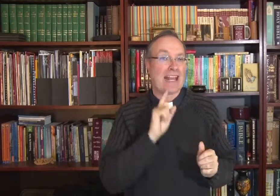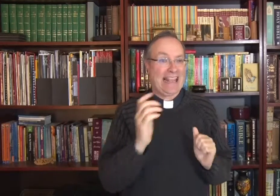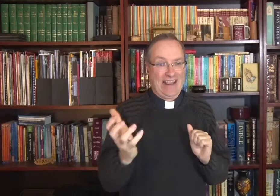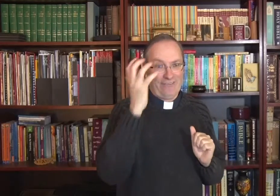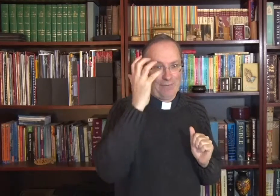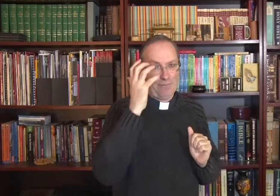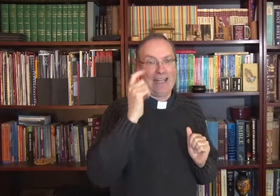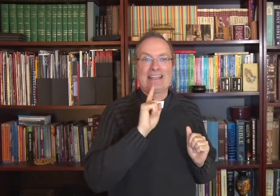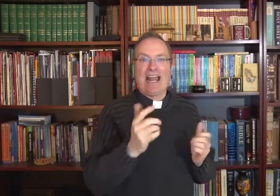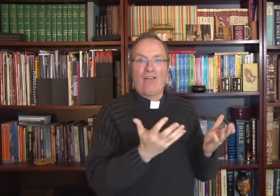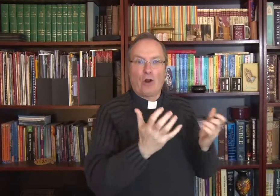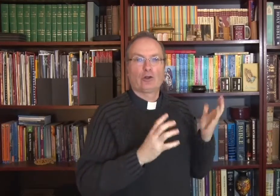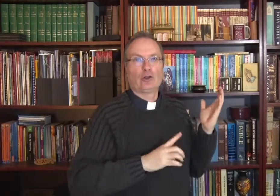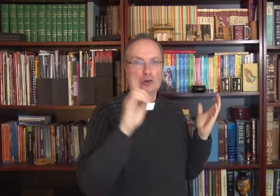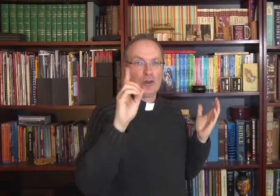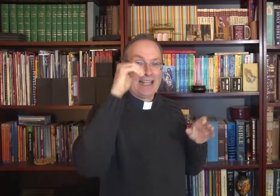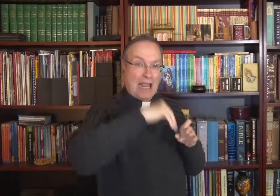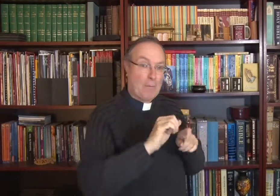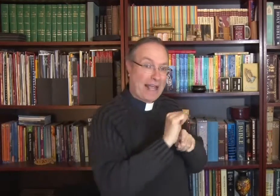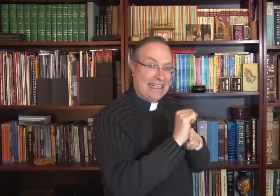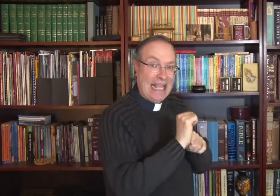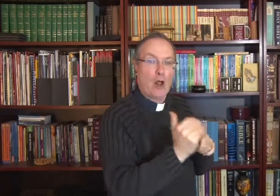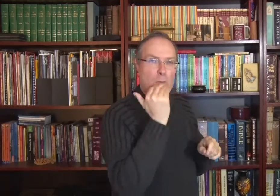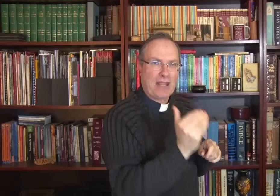En effet, c’est la volonté de Dieu qu’en pratiquant le bien